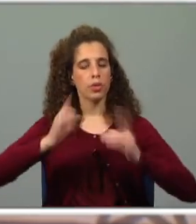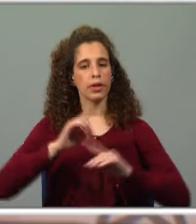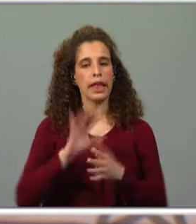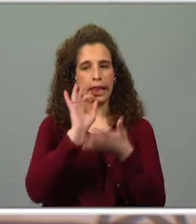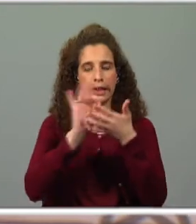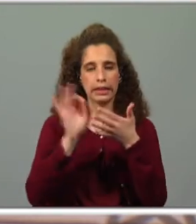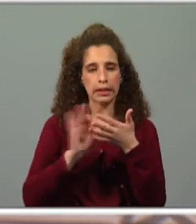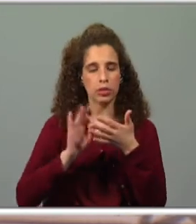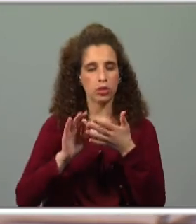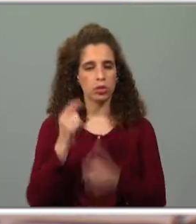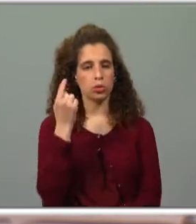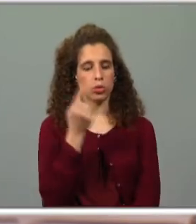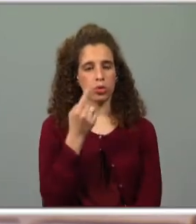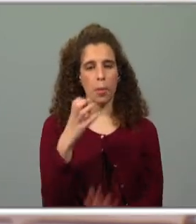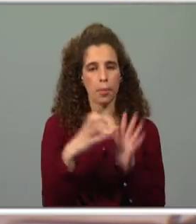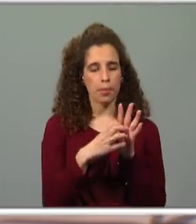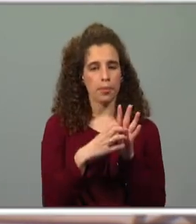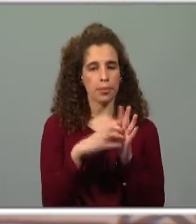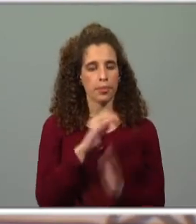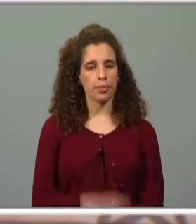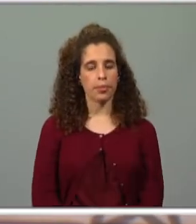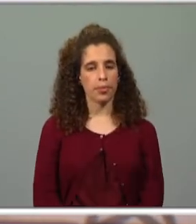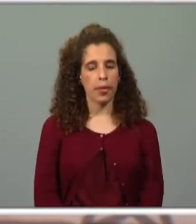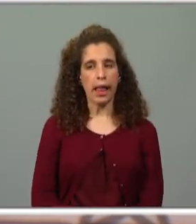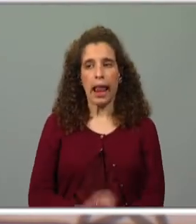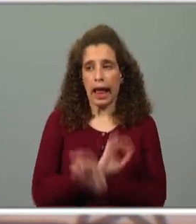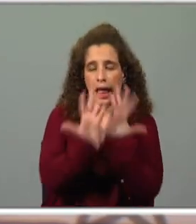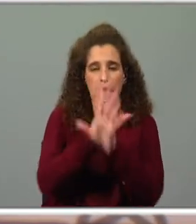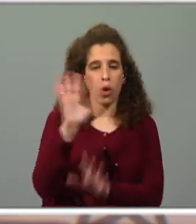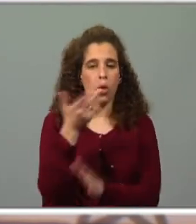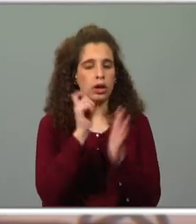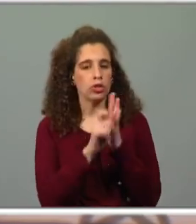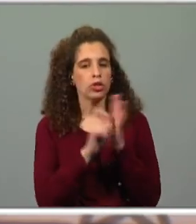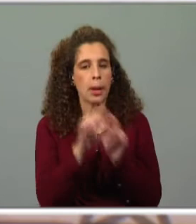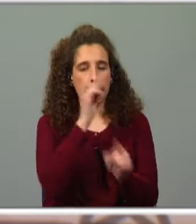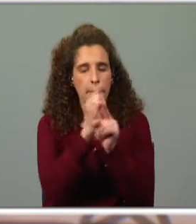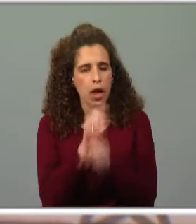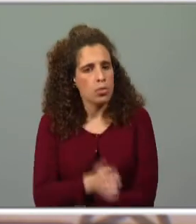descrição de uma imagem claro que quando Nós cremos mesmo muito bem deste 圖像的描述當然是什麼時候我們非常相信這一點